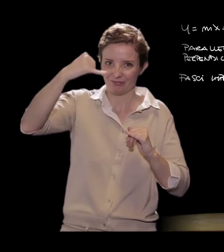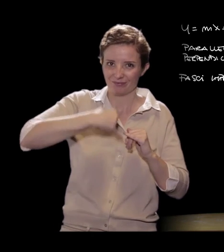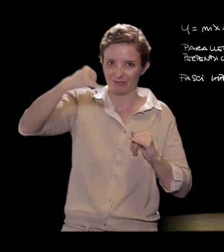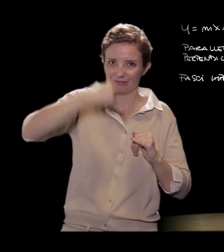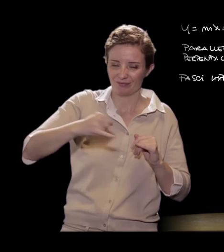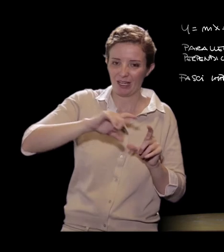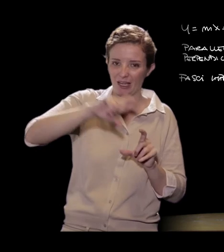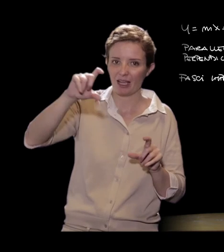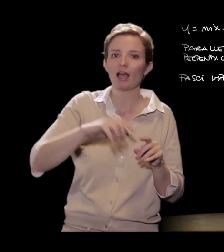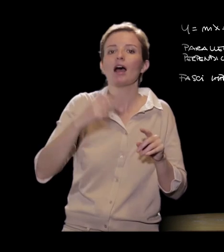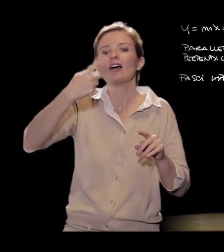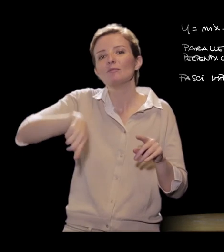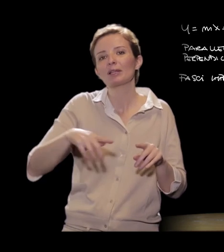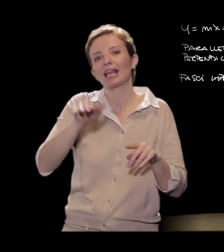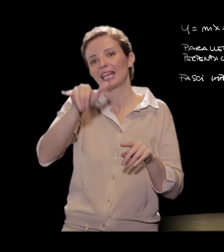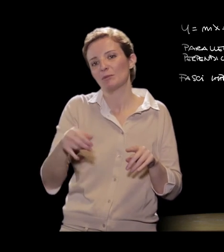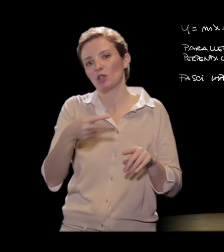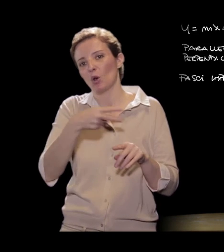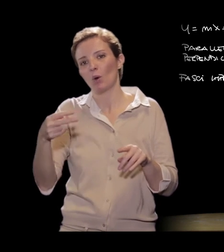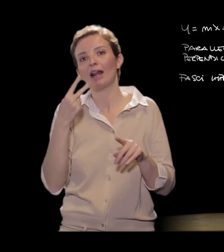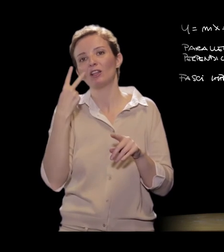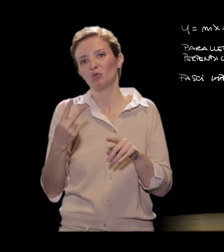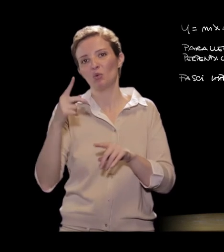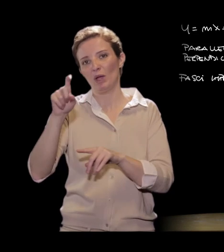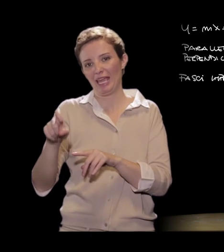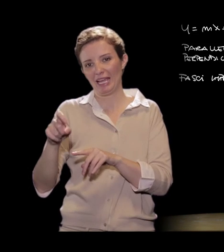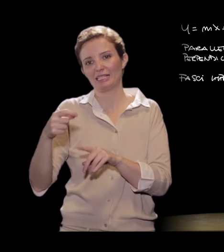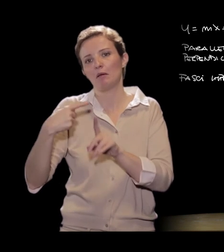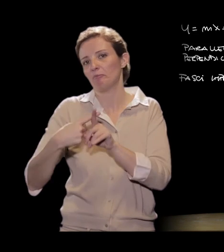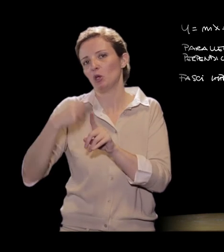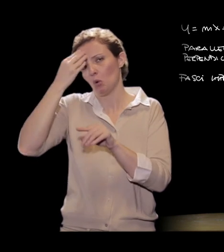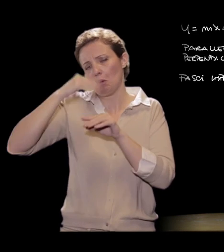è y=2x+q.